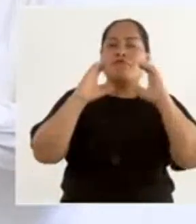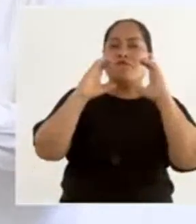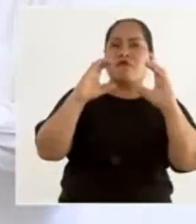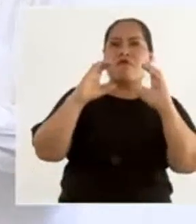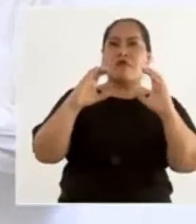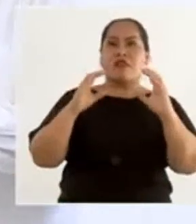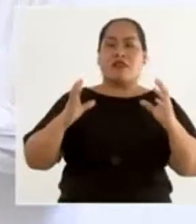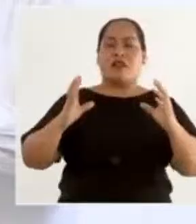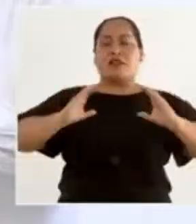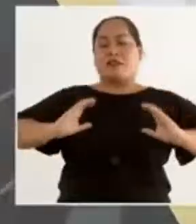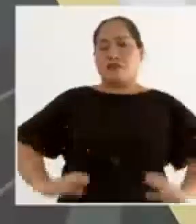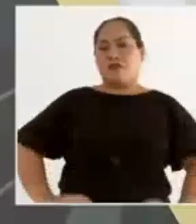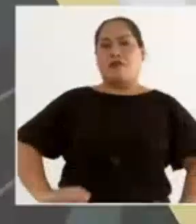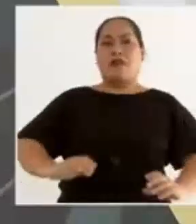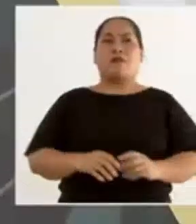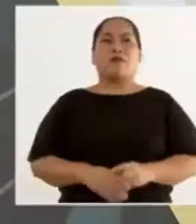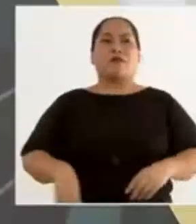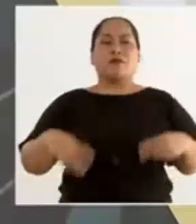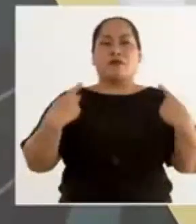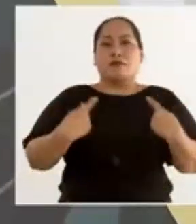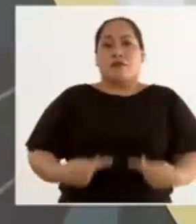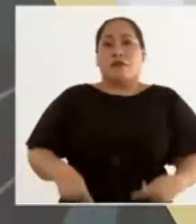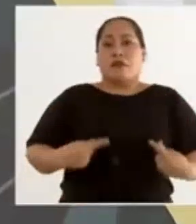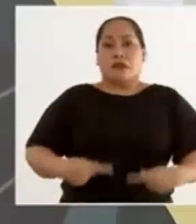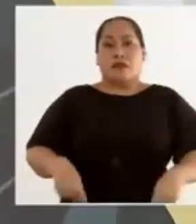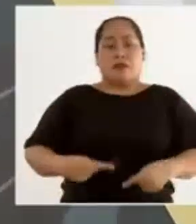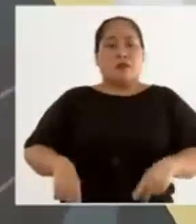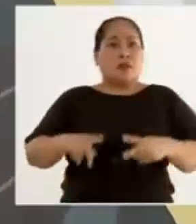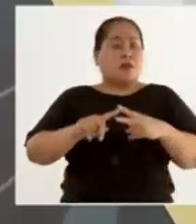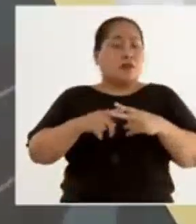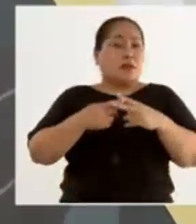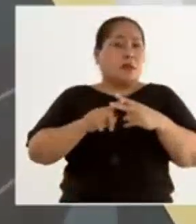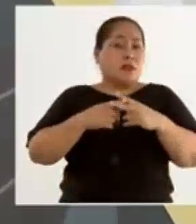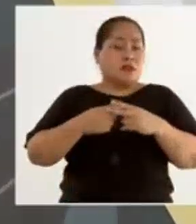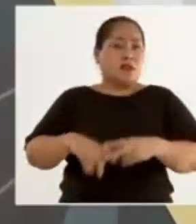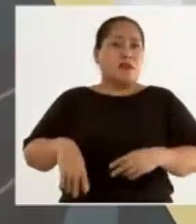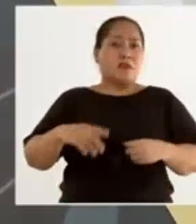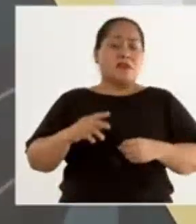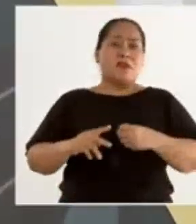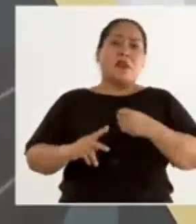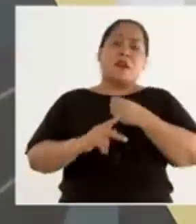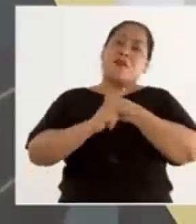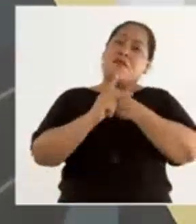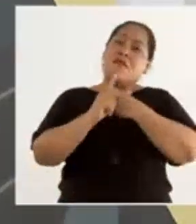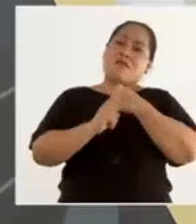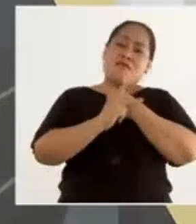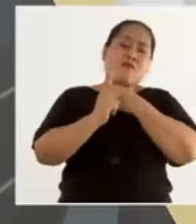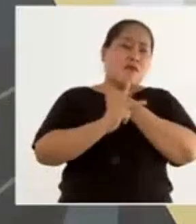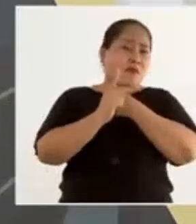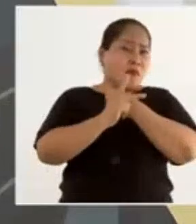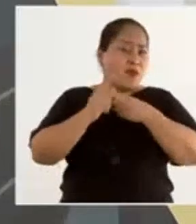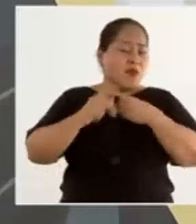con daño renal, si se cuida en forma adecuada, puede vivir prácticamente una vida normal y